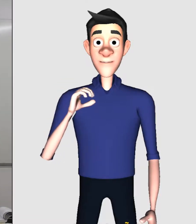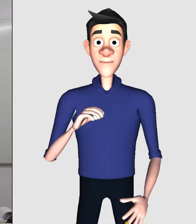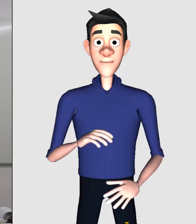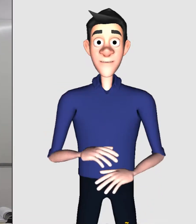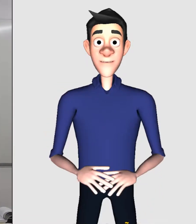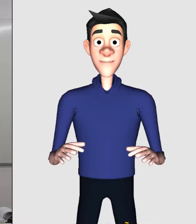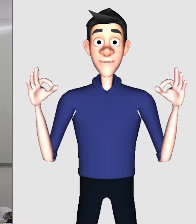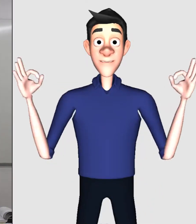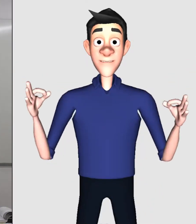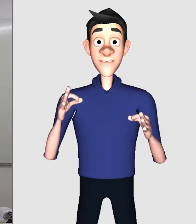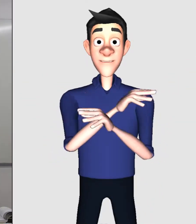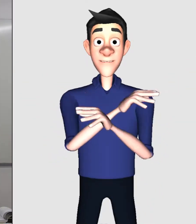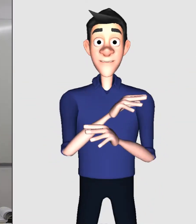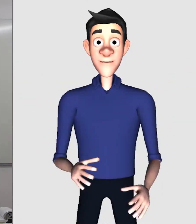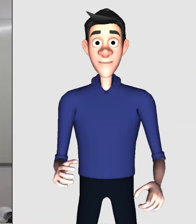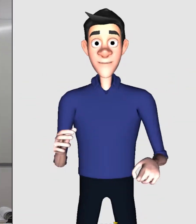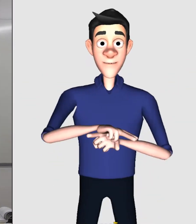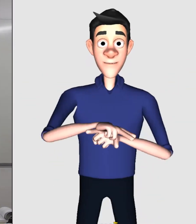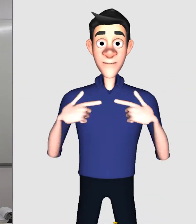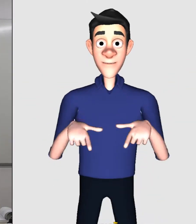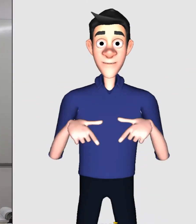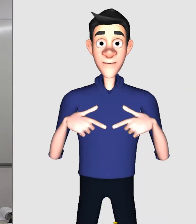Agora vamos somar o x0 ponto